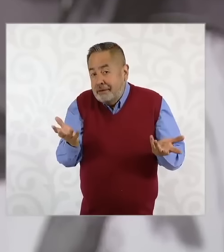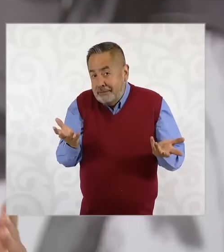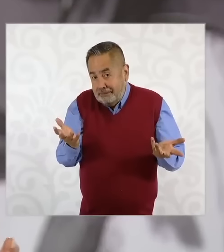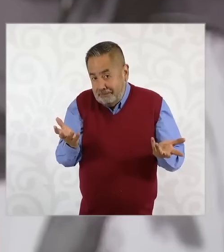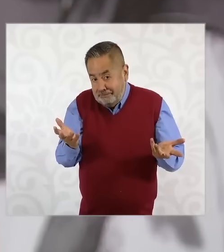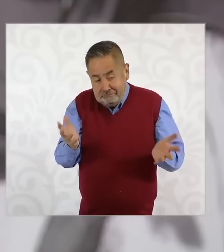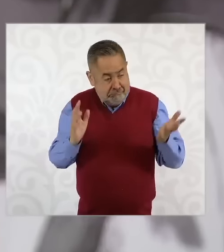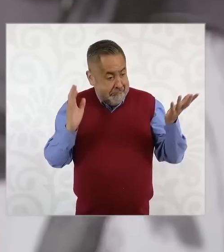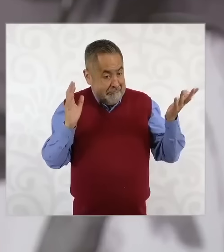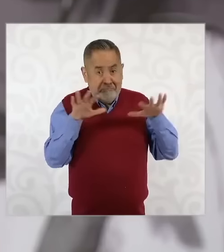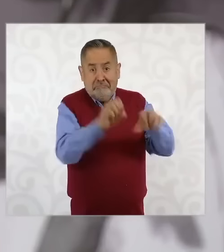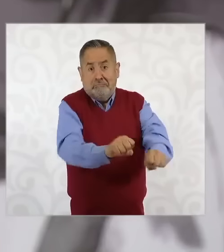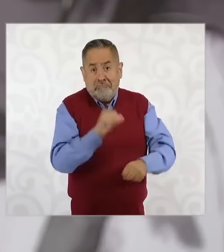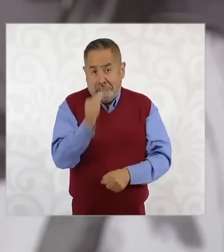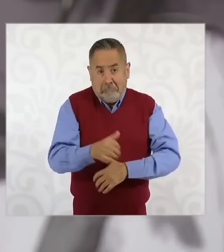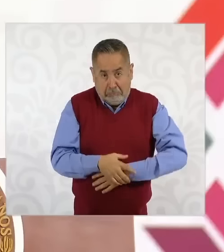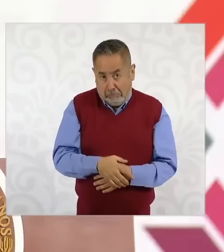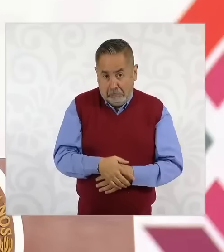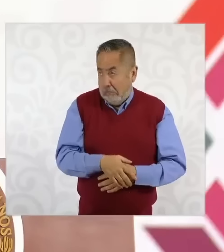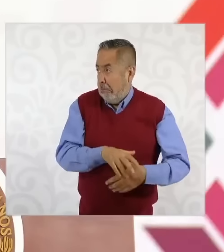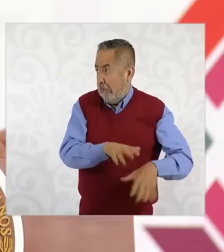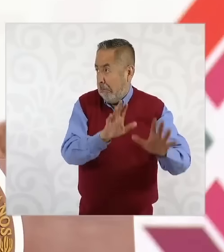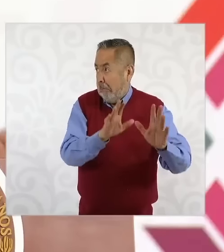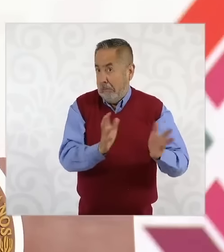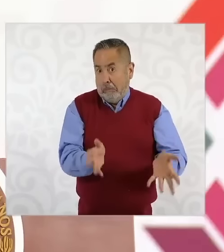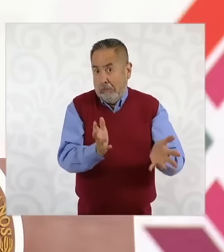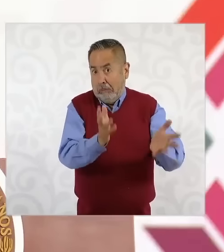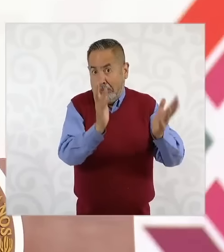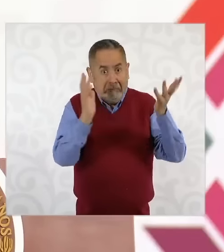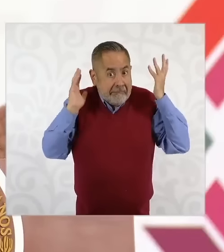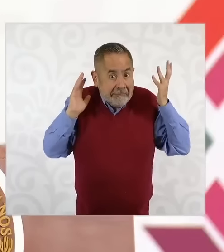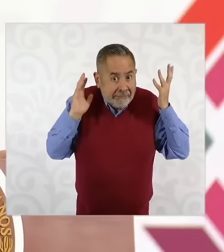no hay detención de él. Y además está